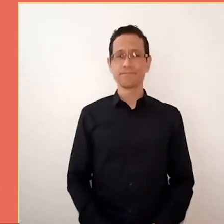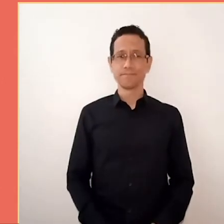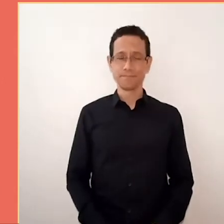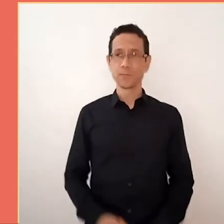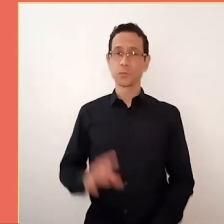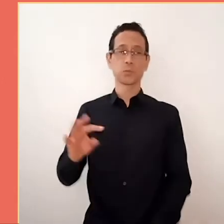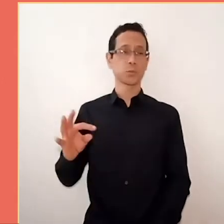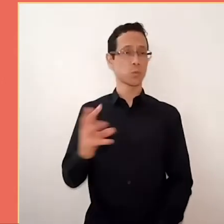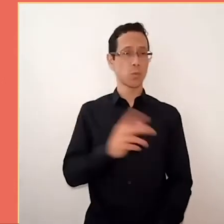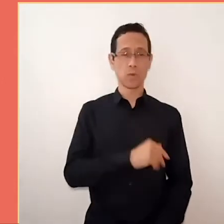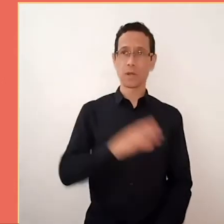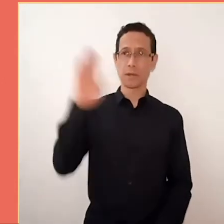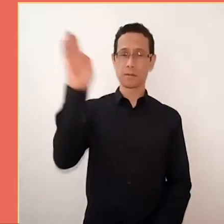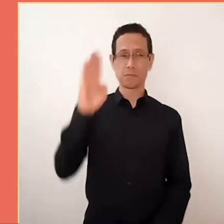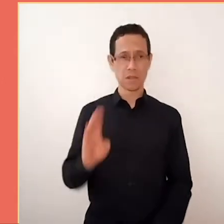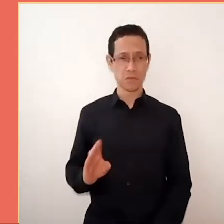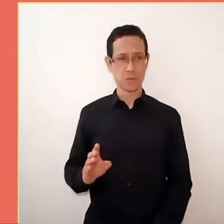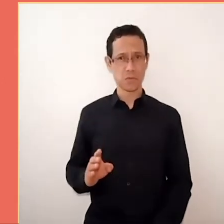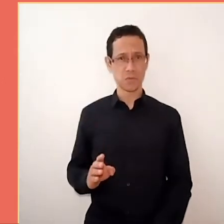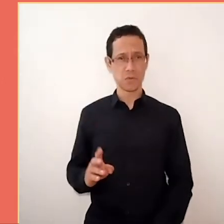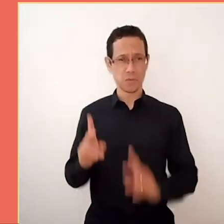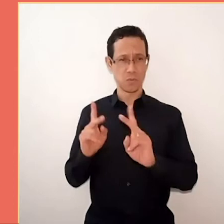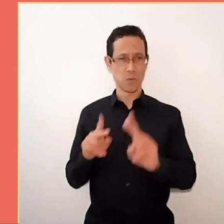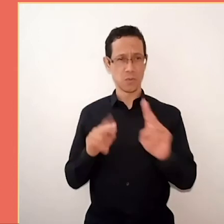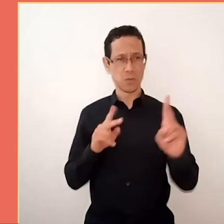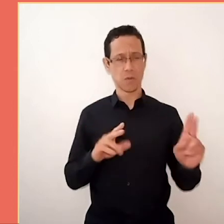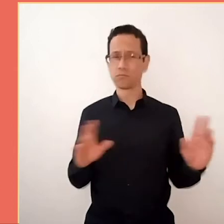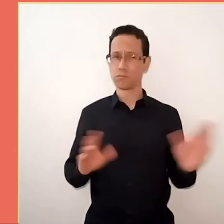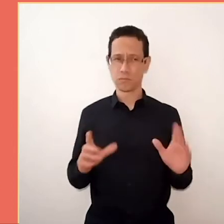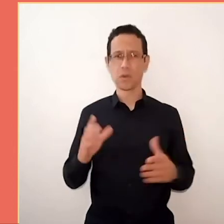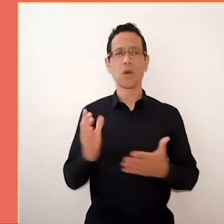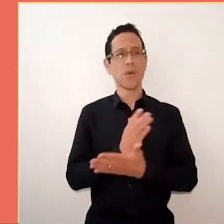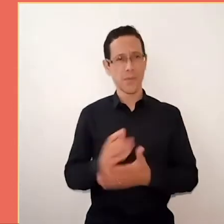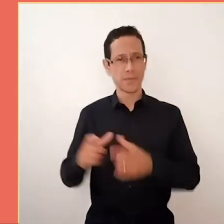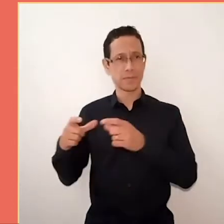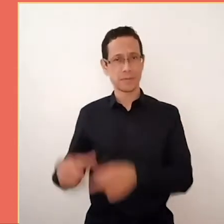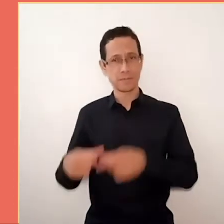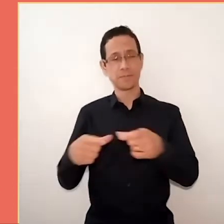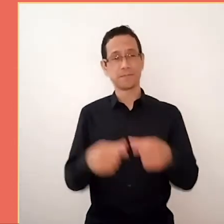mas pra gente pontuar isso. E há… o que eu acho que falta, na verdade,